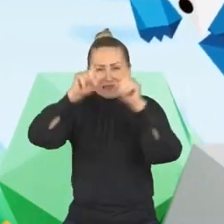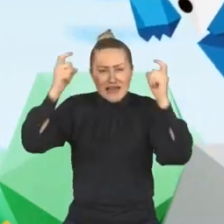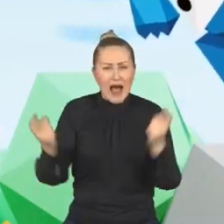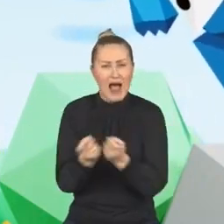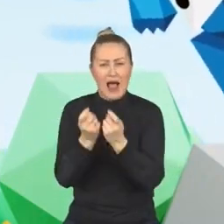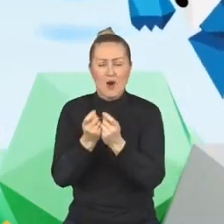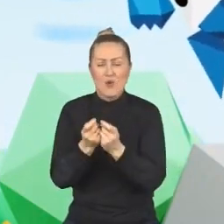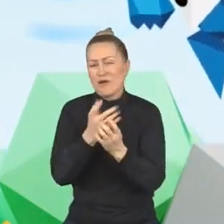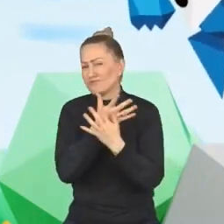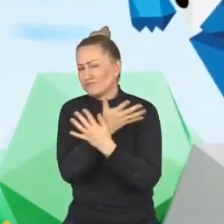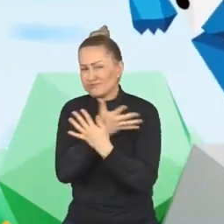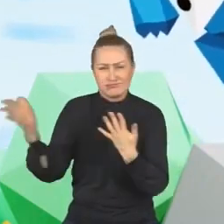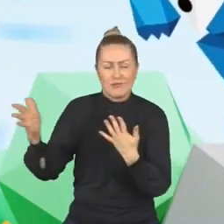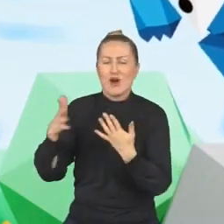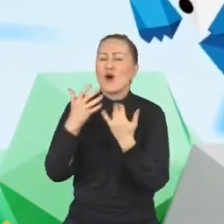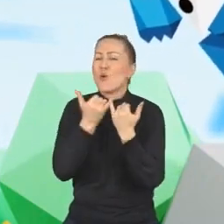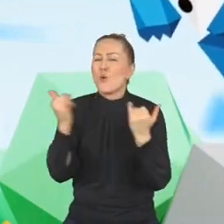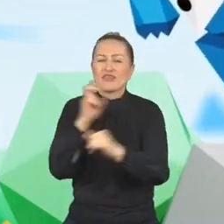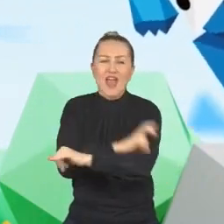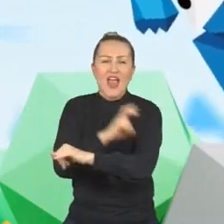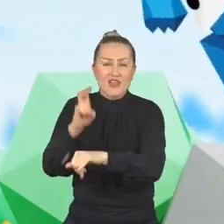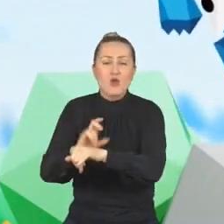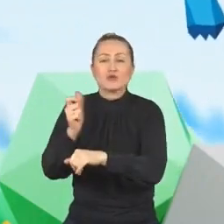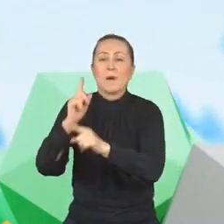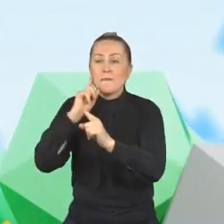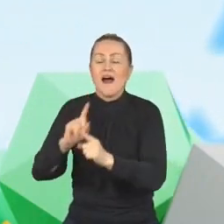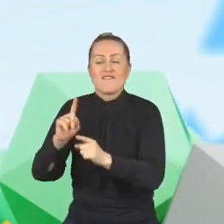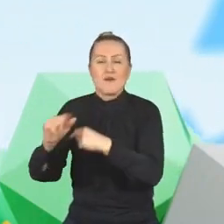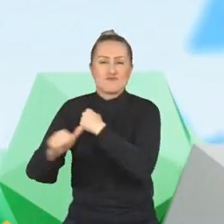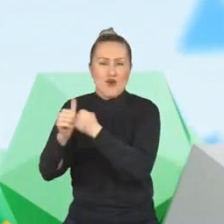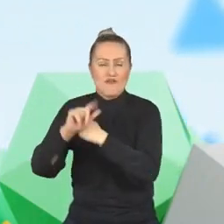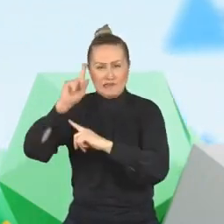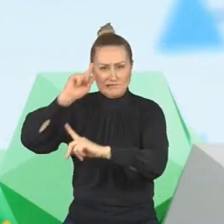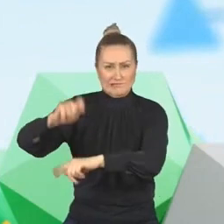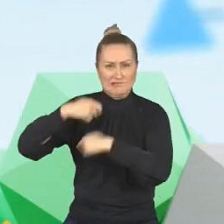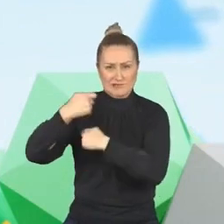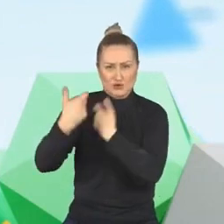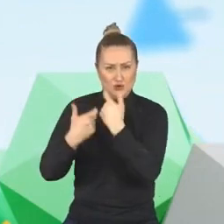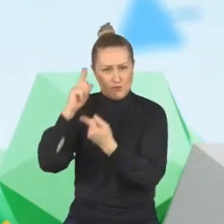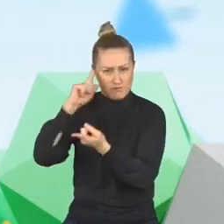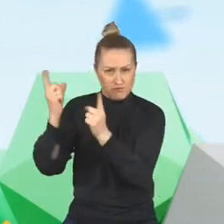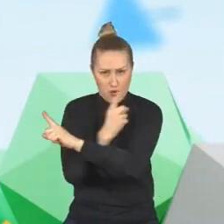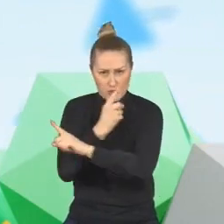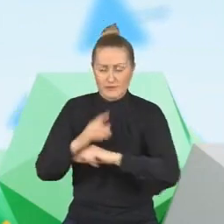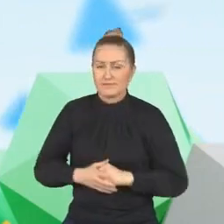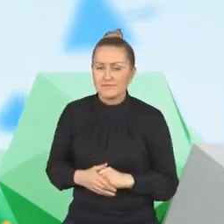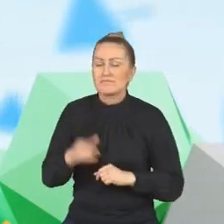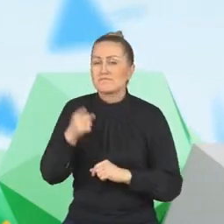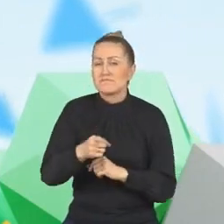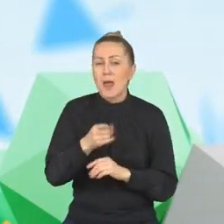które są wykorzystywane po to, aby wprowadzać nas w błąd. Prebunking to coś, co moglibyśmy porównać do szczepionki, choć